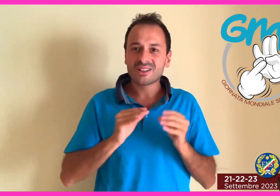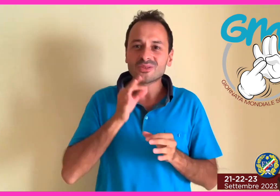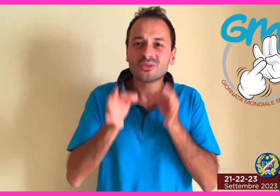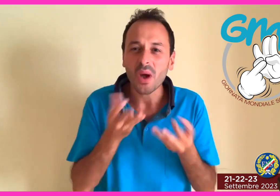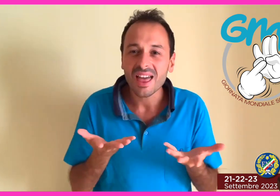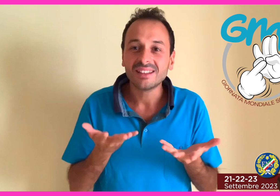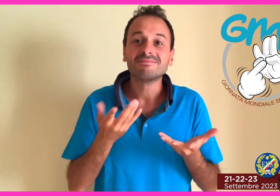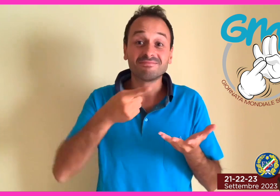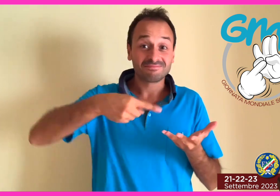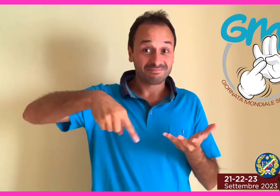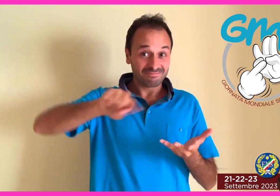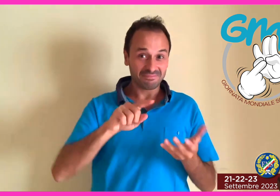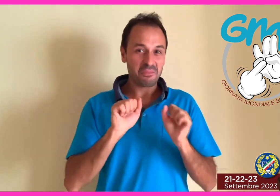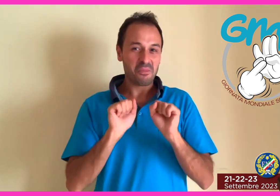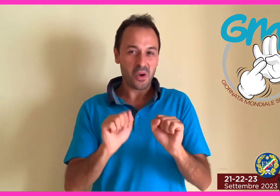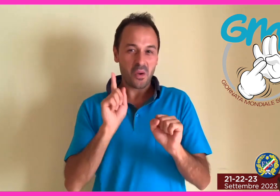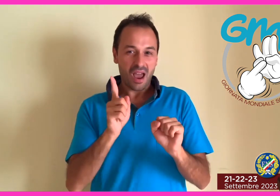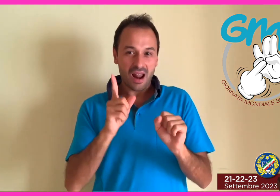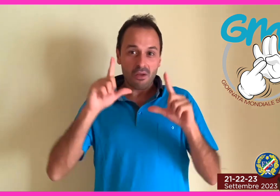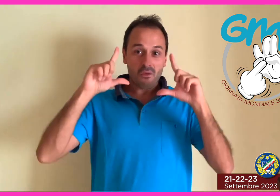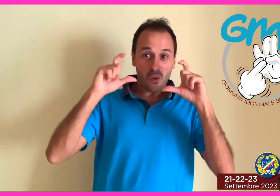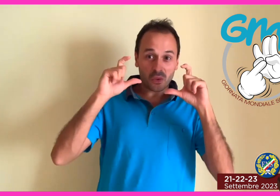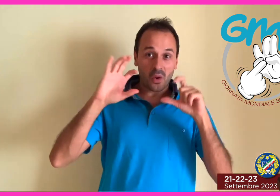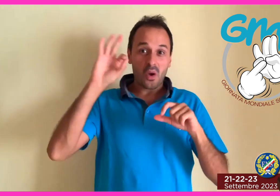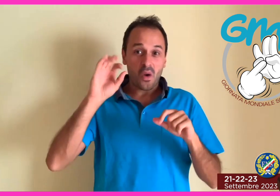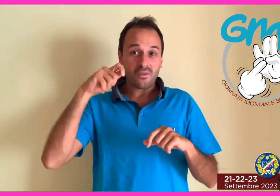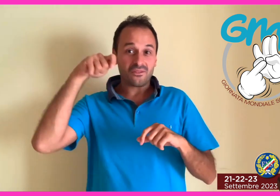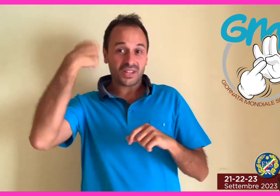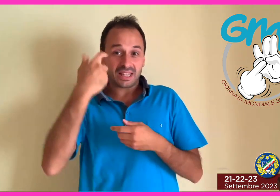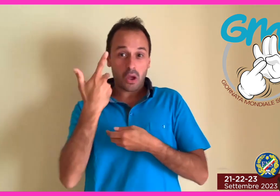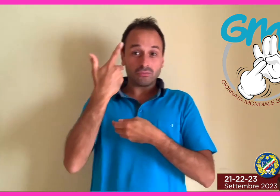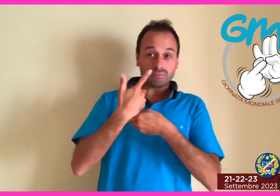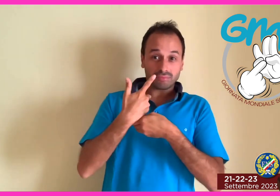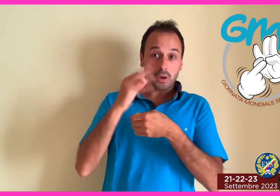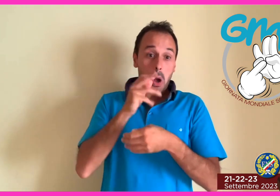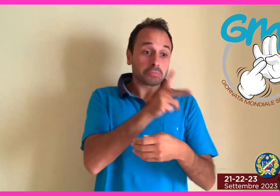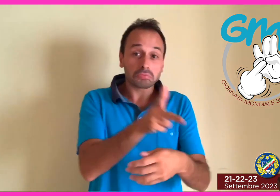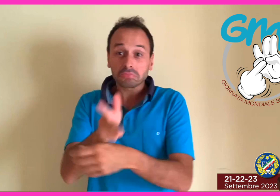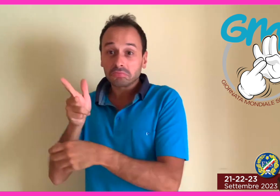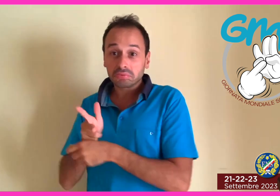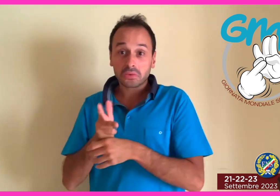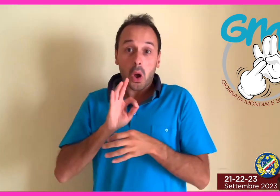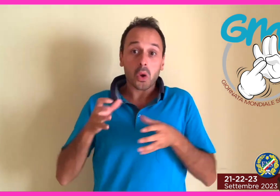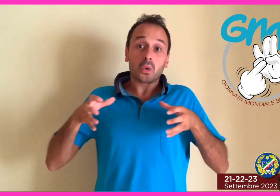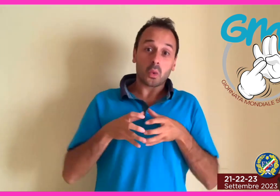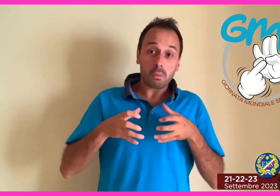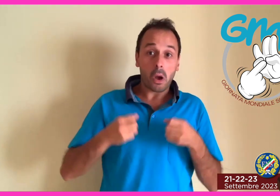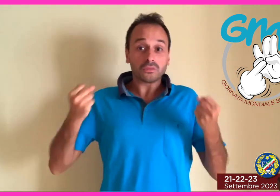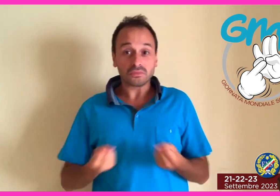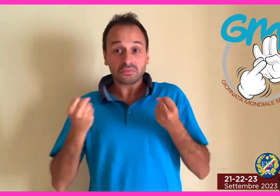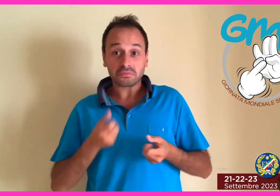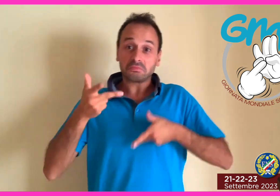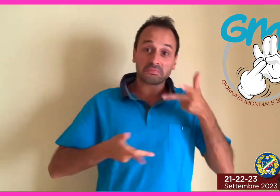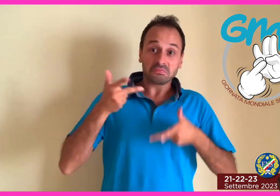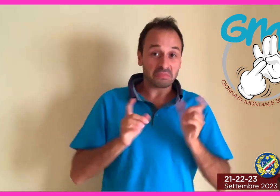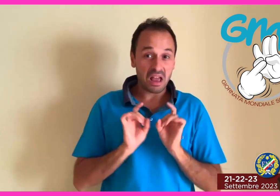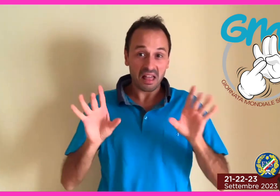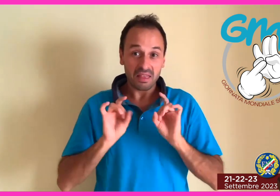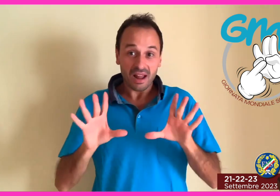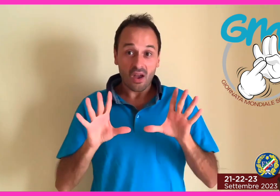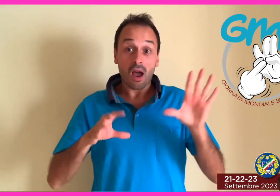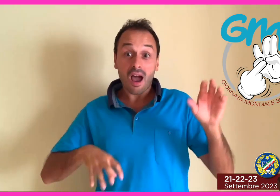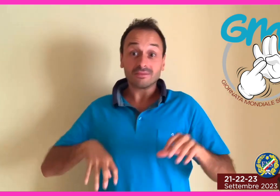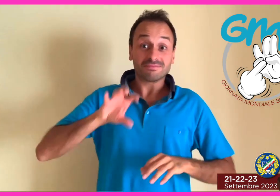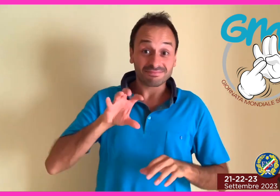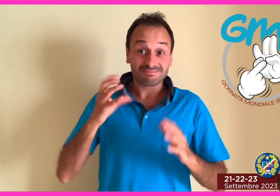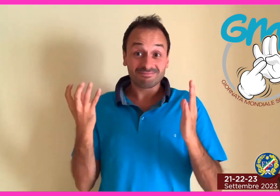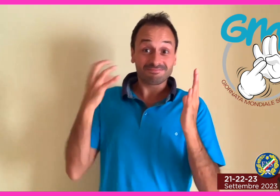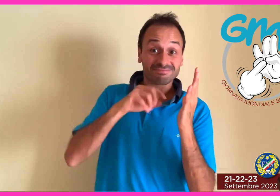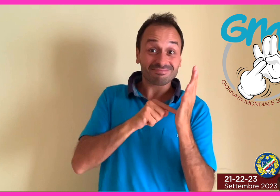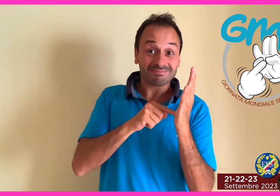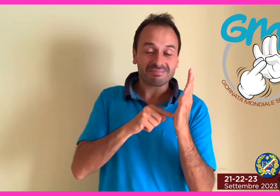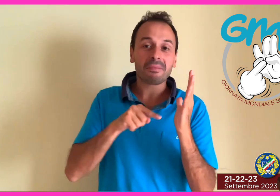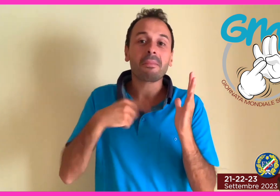Come? Potrete fotograrvi, riprendere voi stessi o altri oppure in gruppo segnando a vostra libertà postando poi sui social.